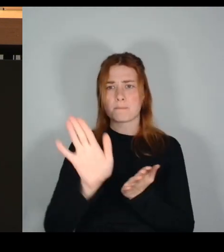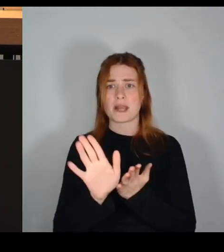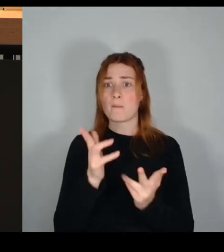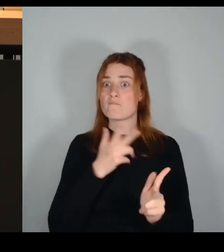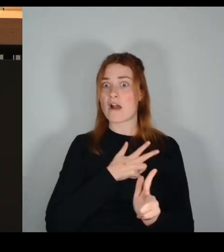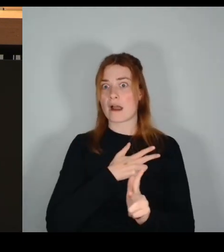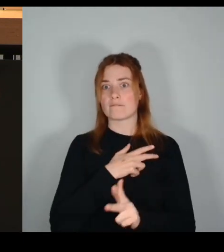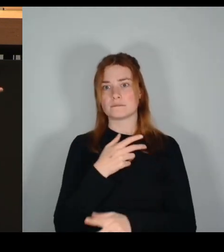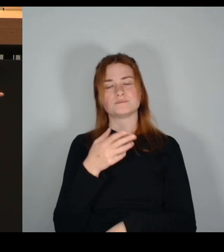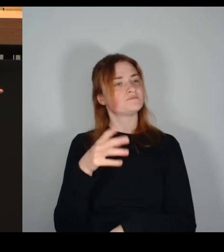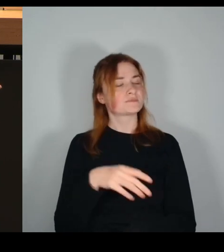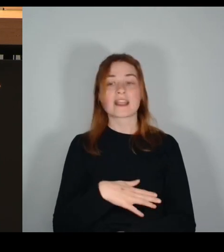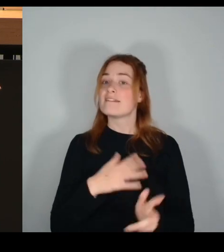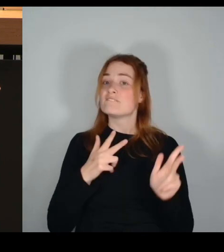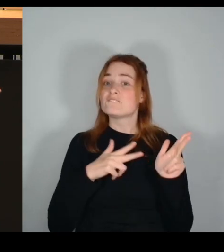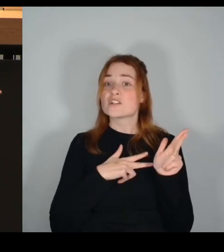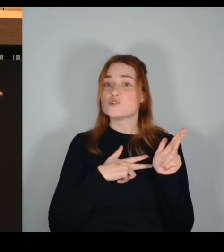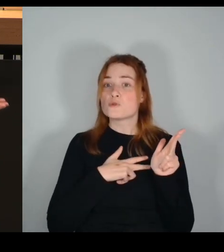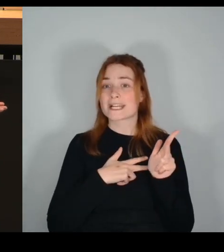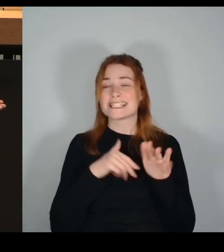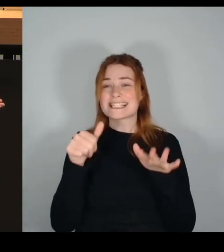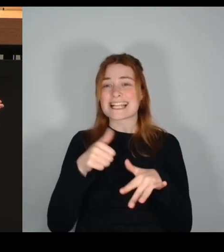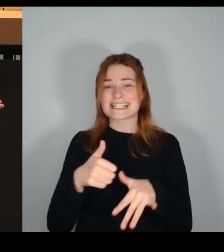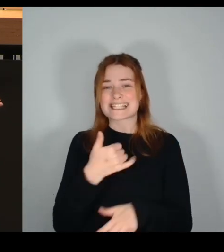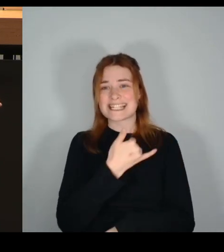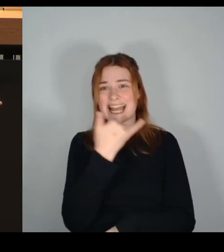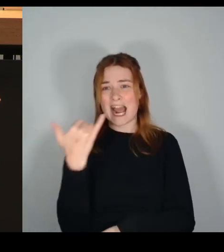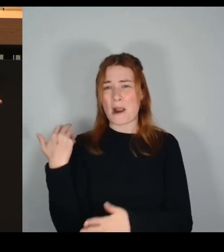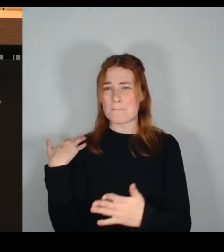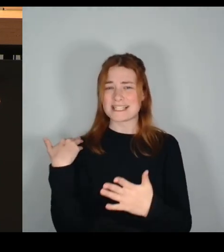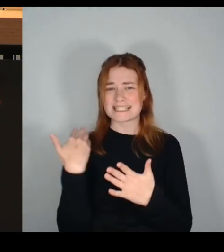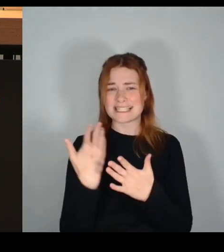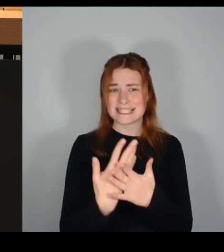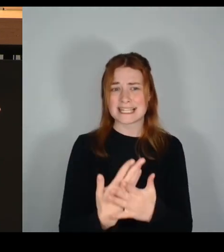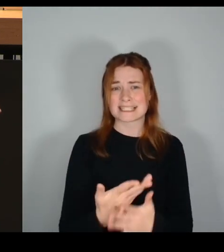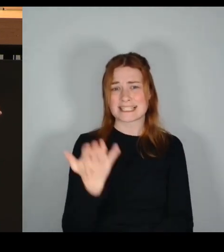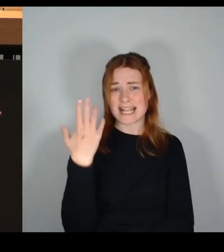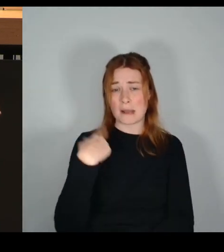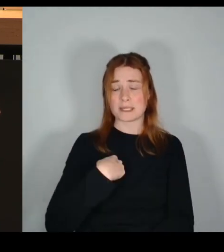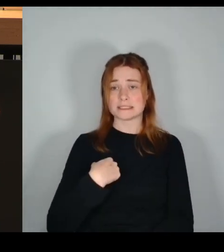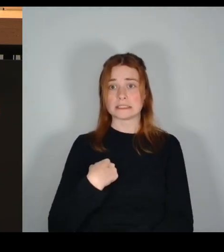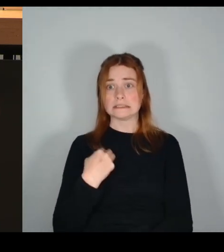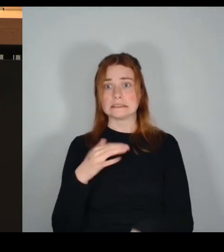Damals war ich nicht weiter wusste an die Politik geschrieben, weil ich gesagt habe Leute, das geht so nicht, Bitte